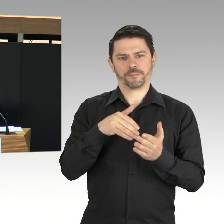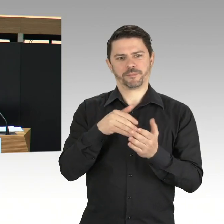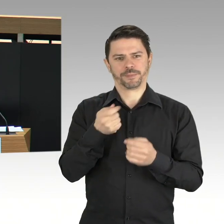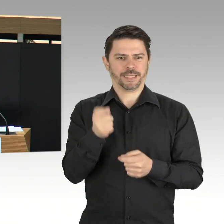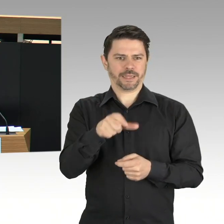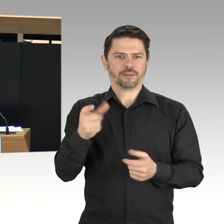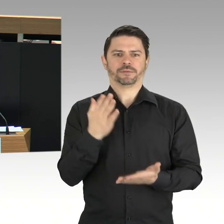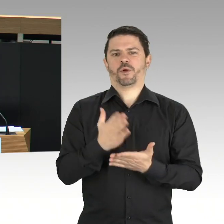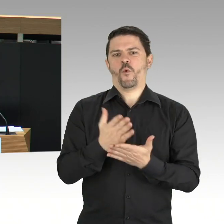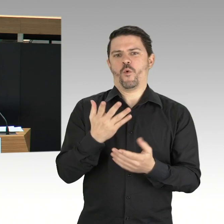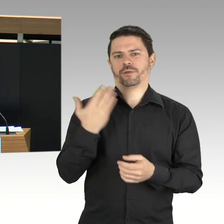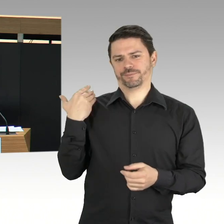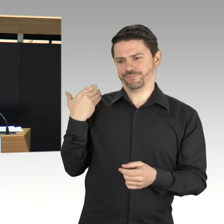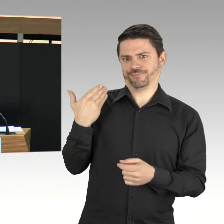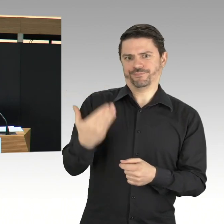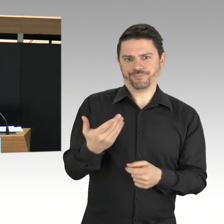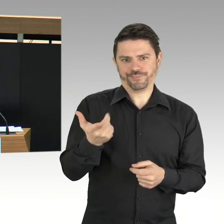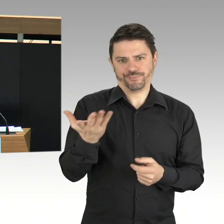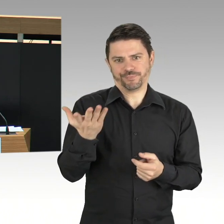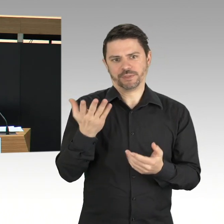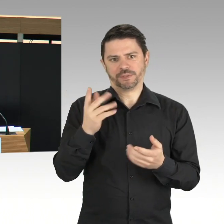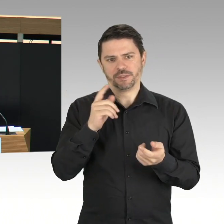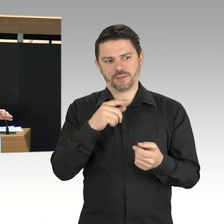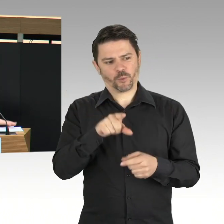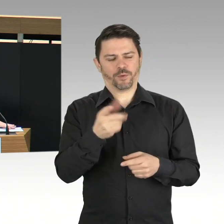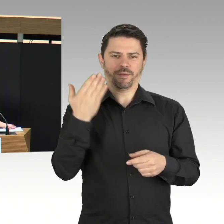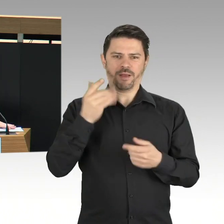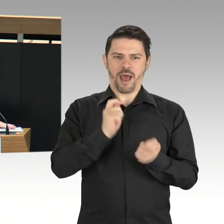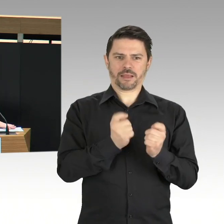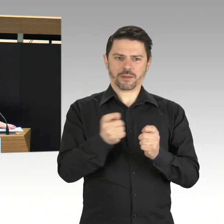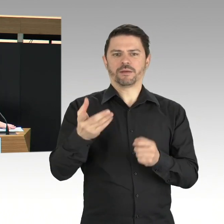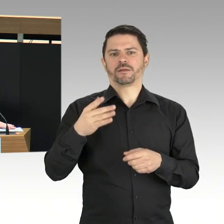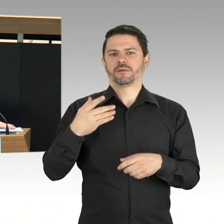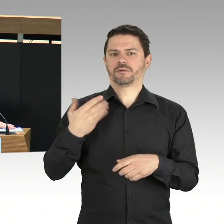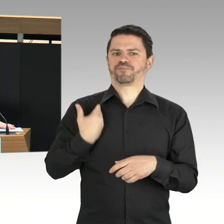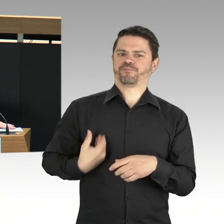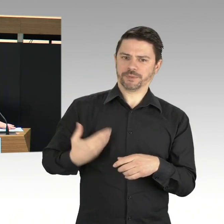Nein, bei Vermieterinnen und Vermietern, die keineswegs die Absicht haben, sich gesetzeskonform zu verhalten,